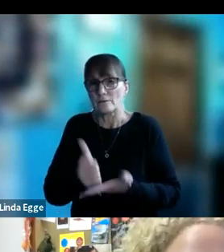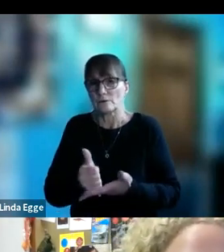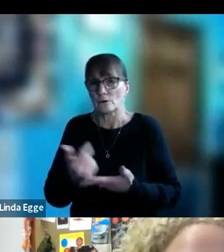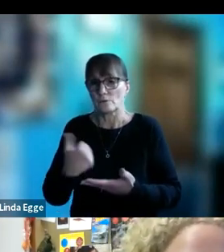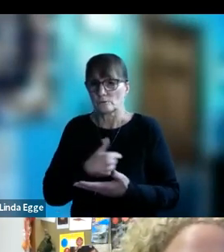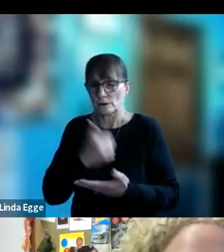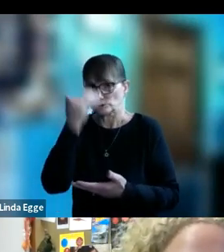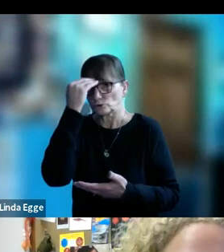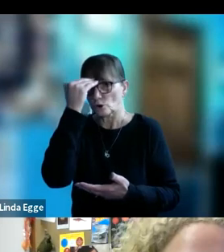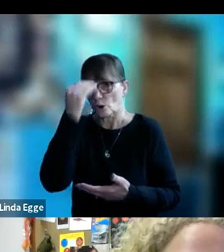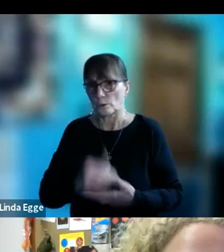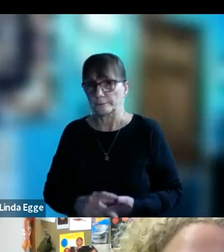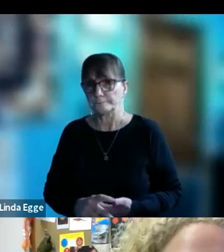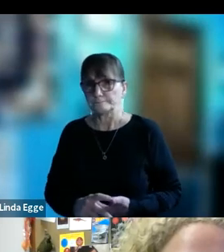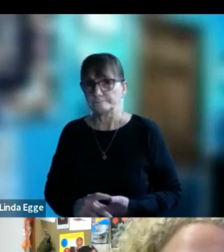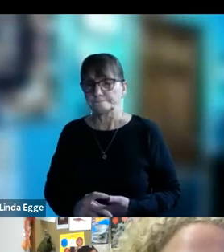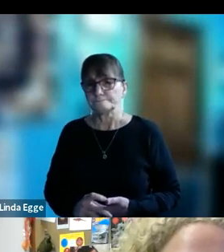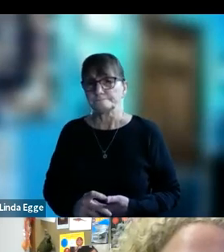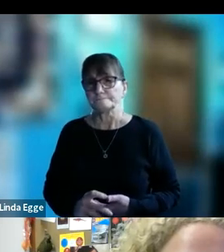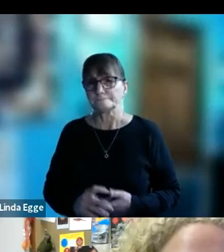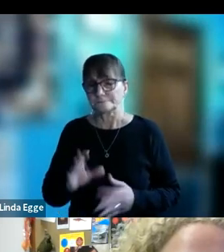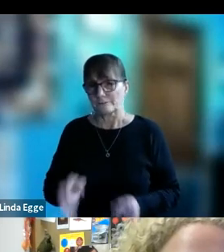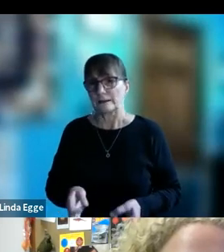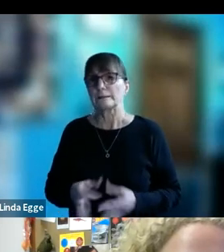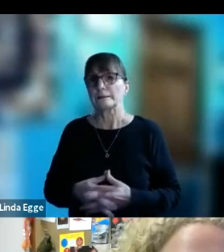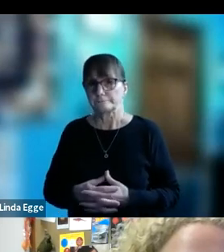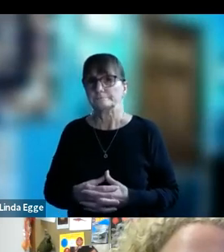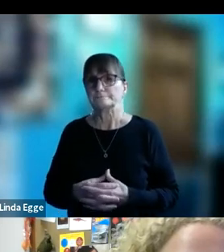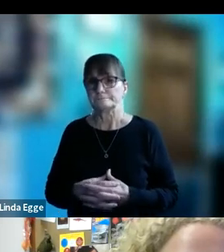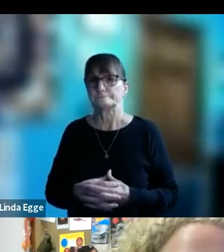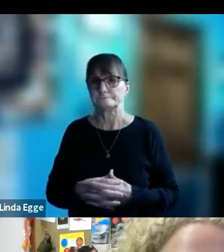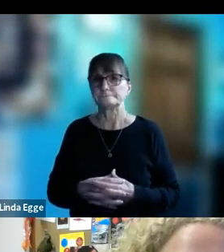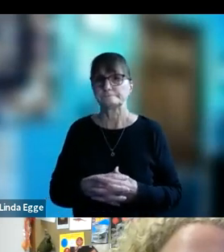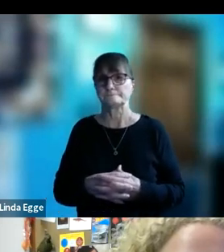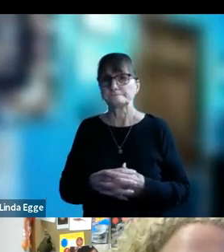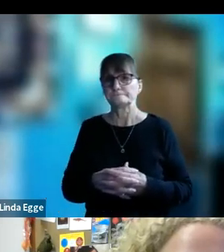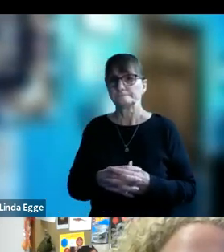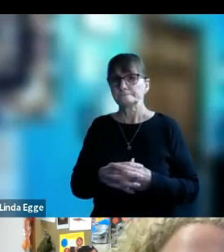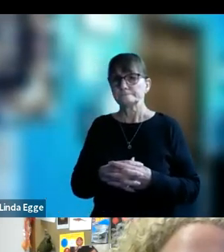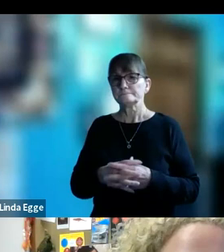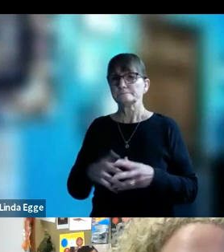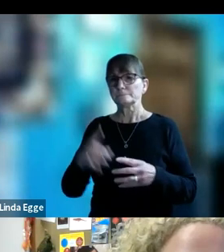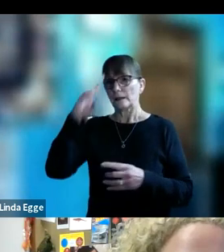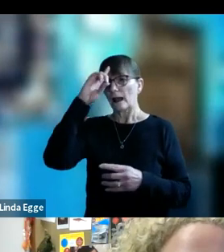sin duda. De acuerdo y creo que esto tiene que ver